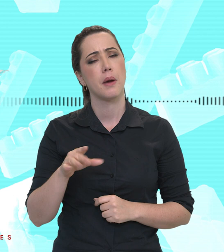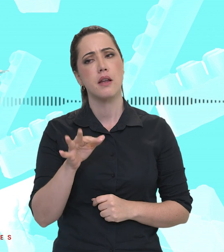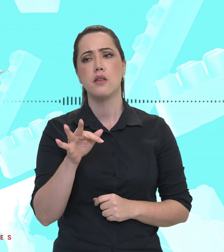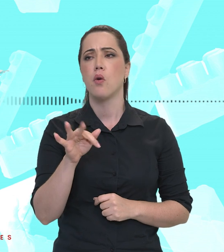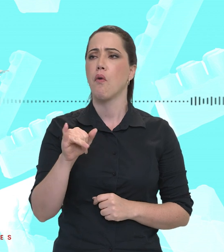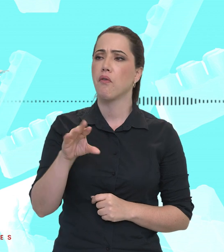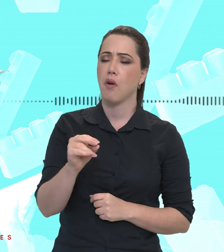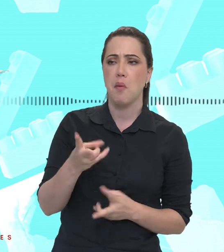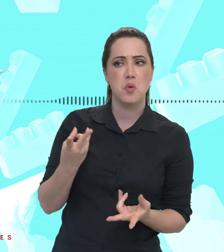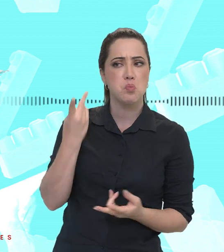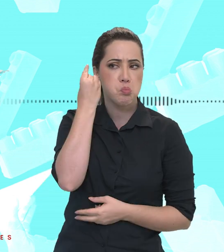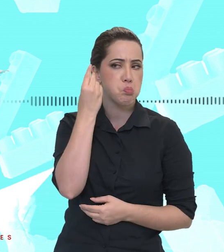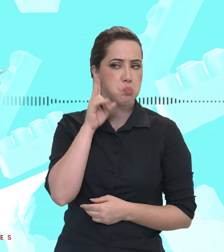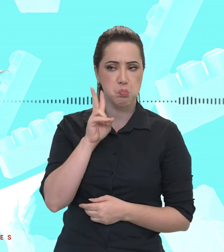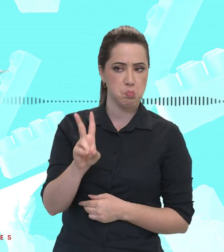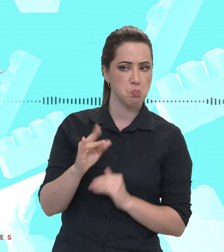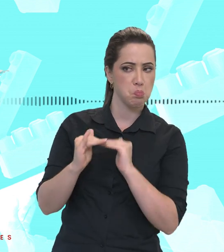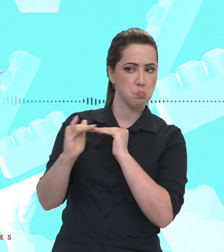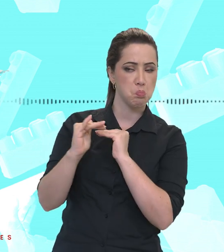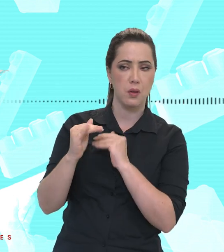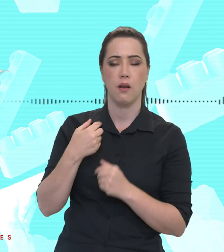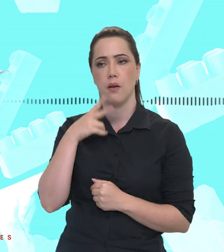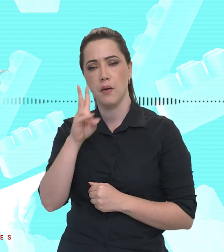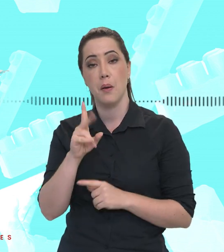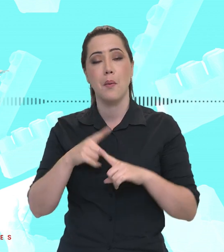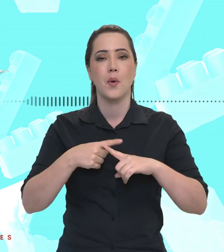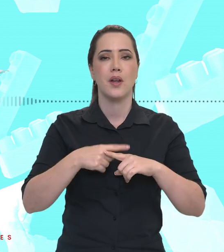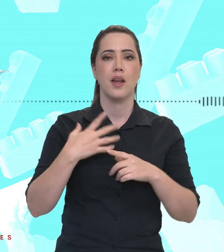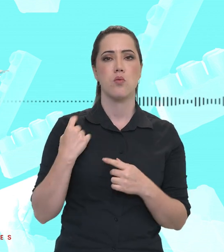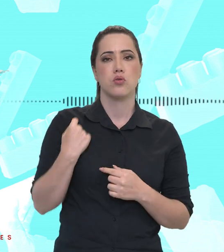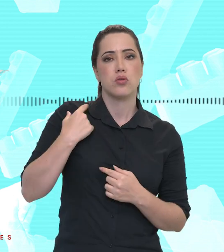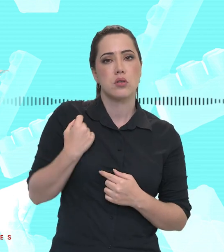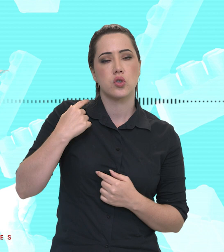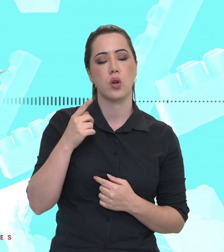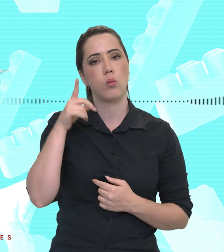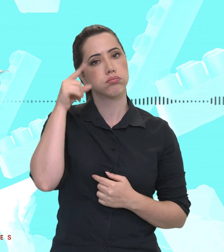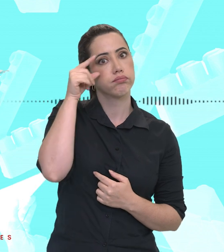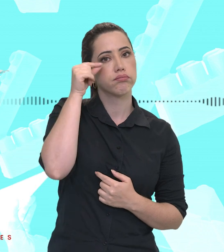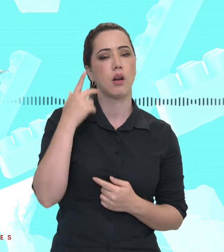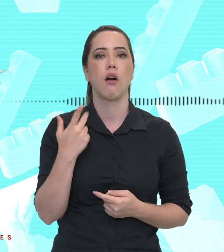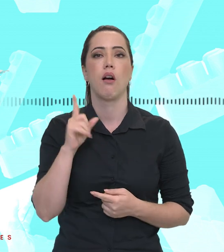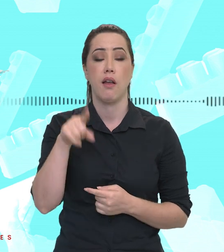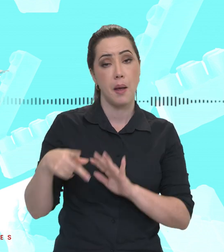Fábio não aparenta ter algo fora do comum. Os tiques que o afligem são cíclicos e costumam estar controlados.